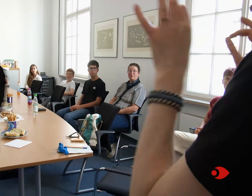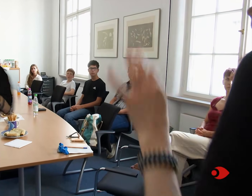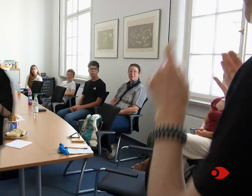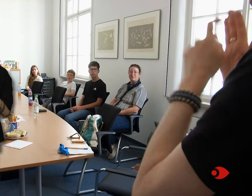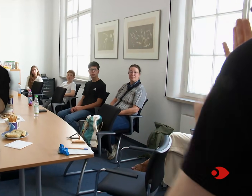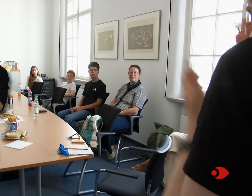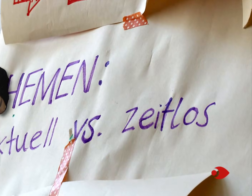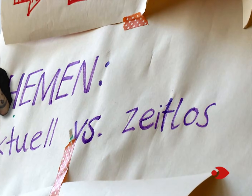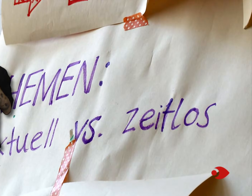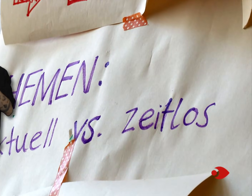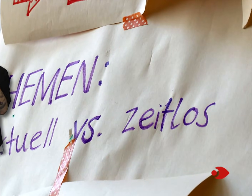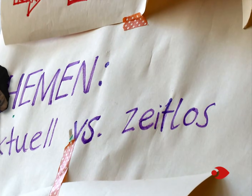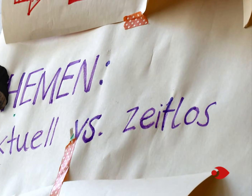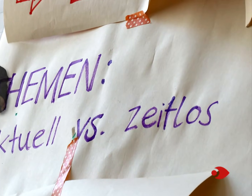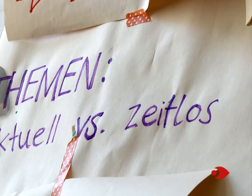Darüber, was einen guten Beitrag ausmacht.